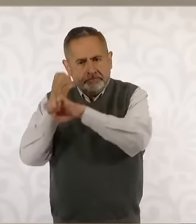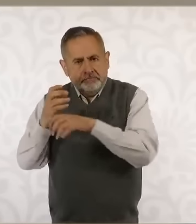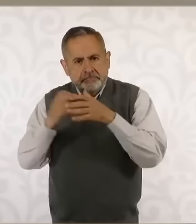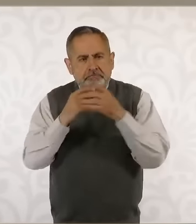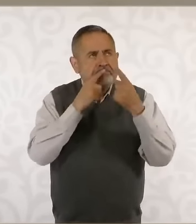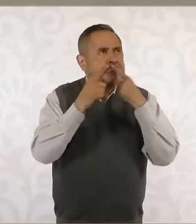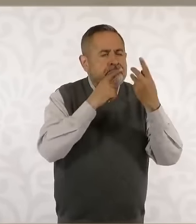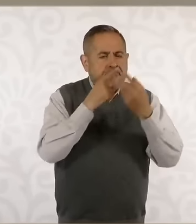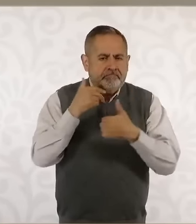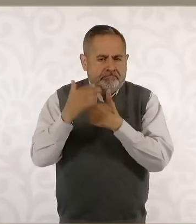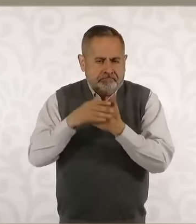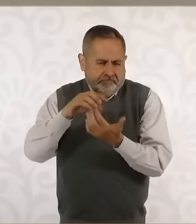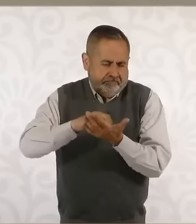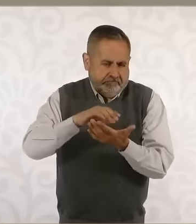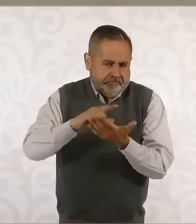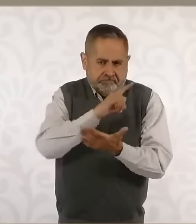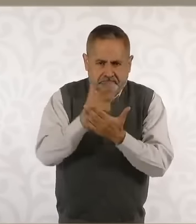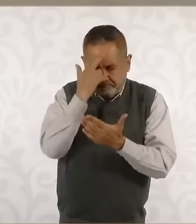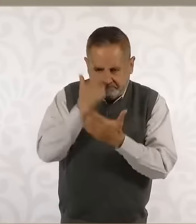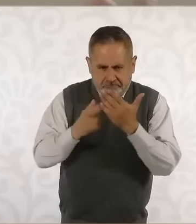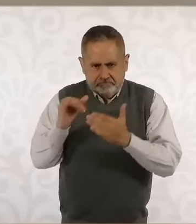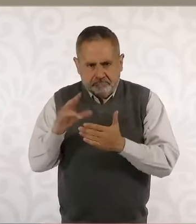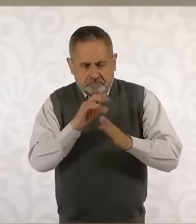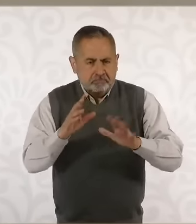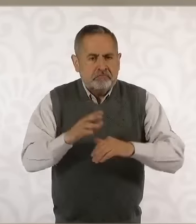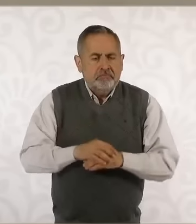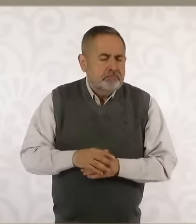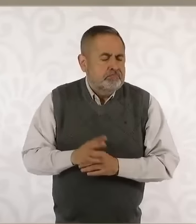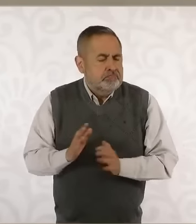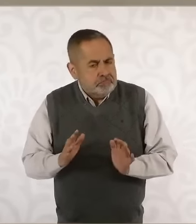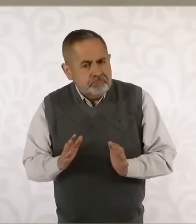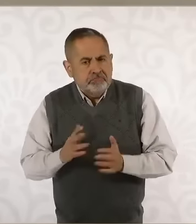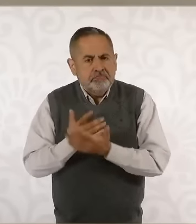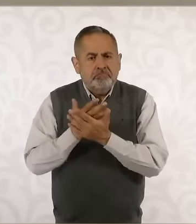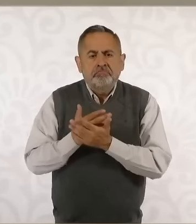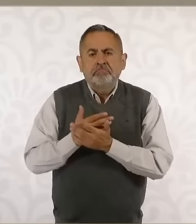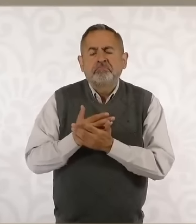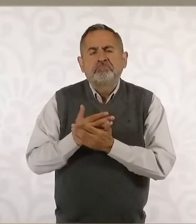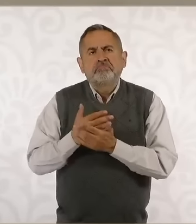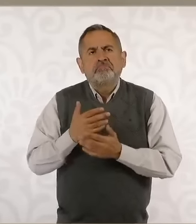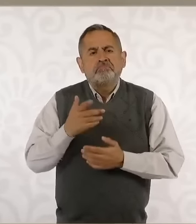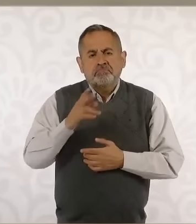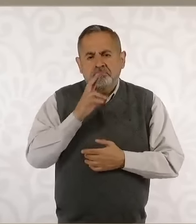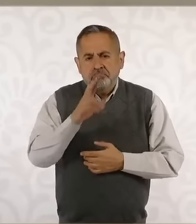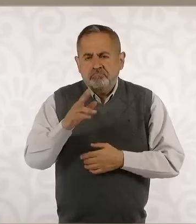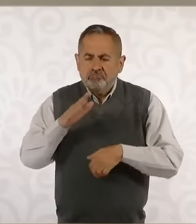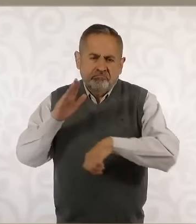tipificado como delito. Sin embargo, a esperar el resultado, haría un llamado expreso a las y